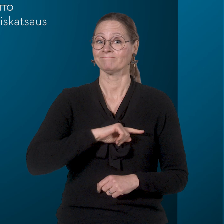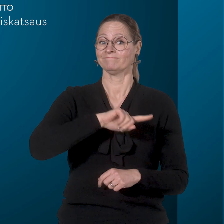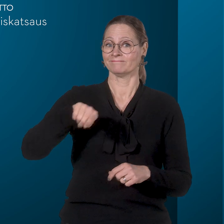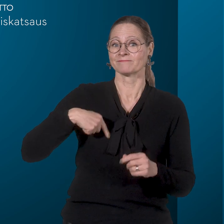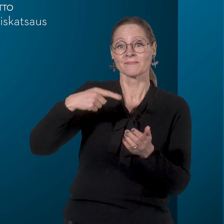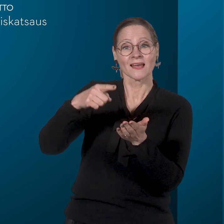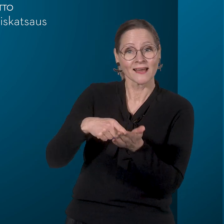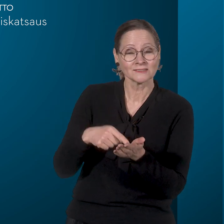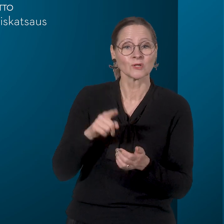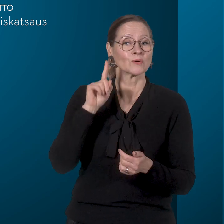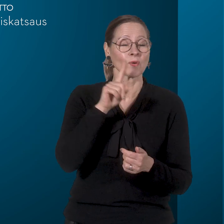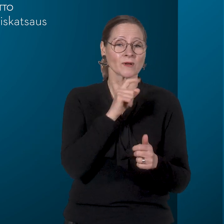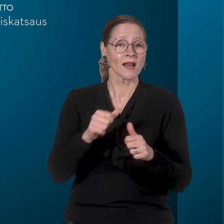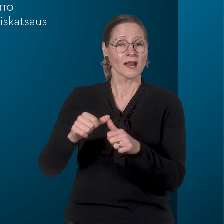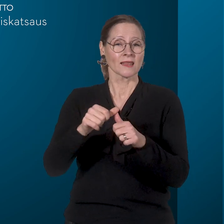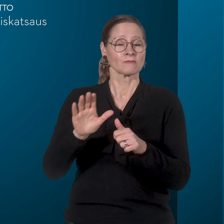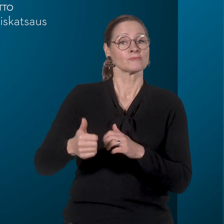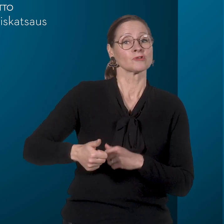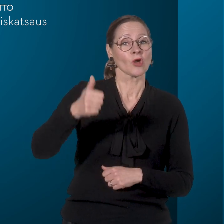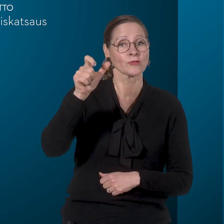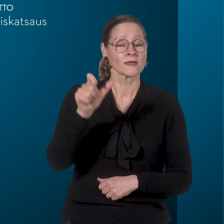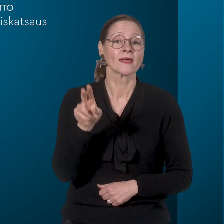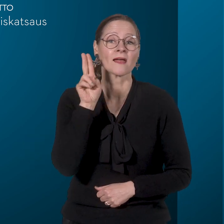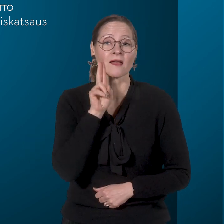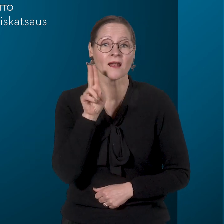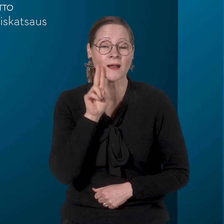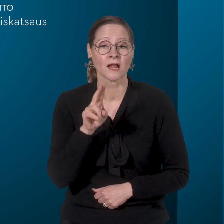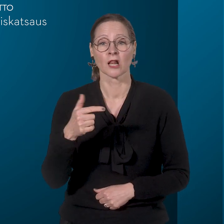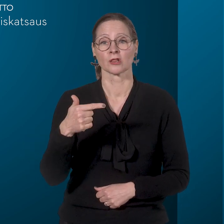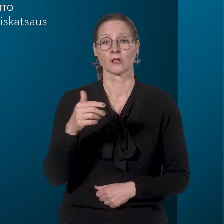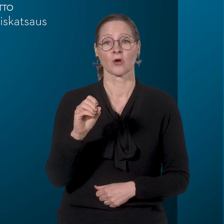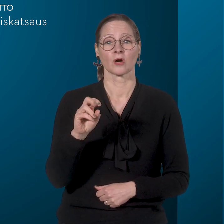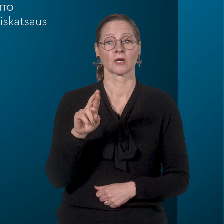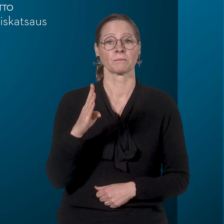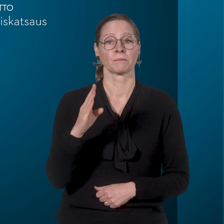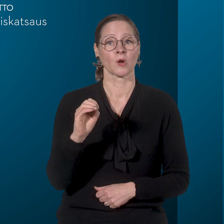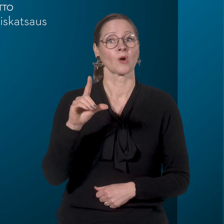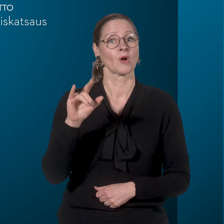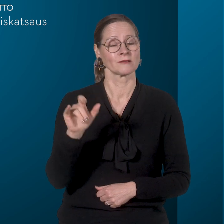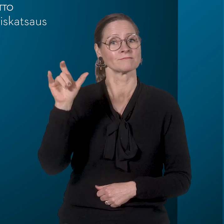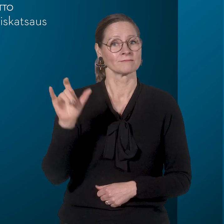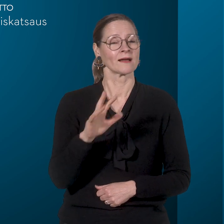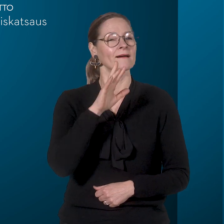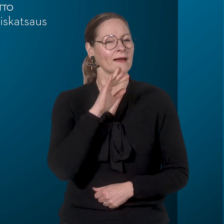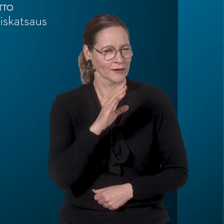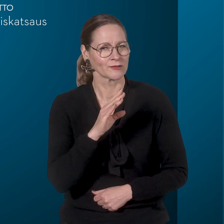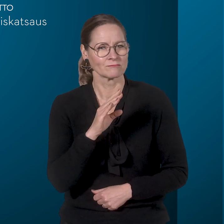Kuurojen Liiton johtaja Helena Torboli kertoo haastattelussamme, -